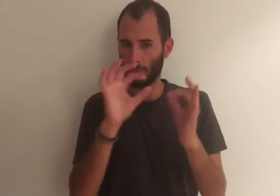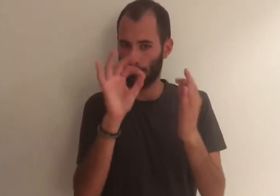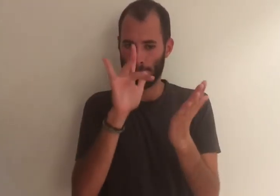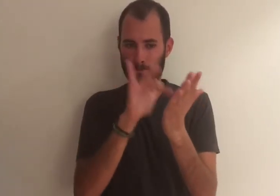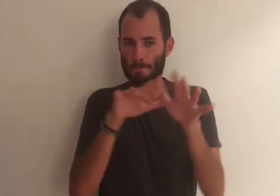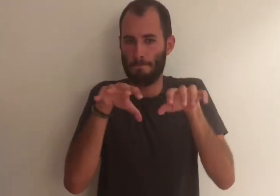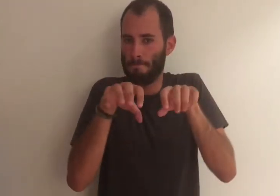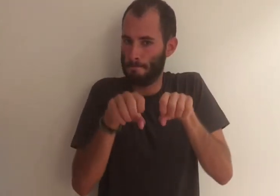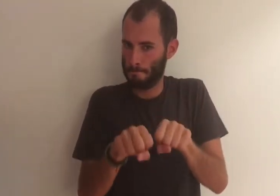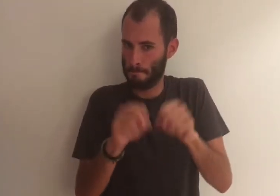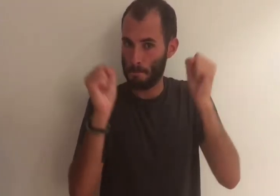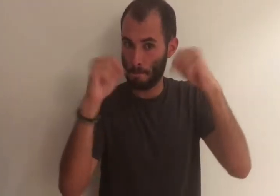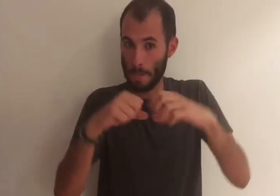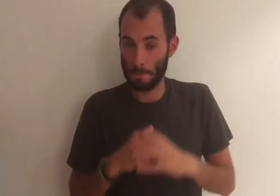Reservad estas fechas.